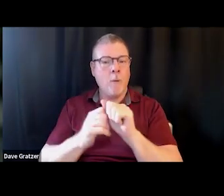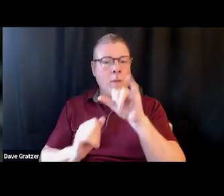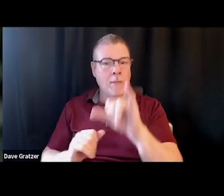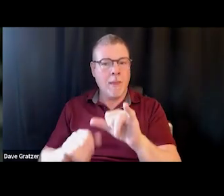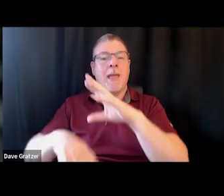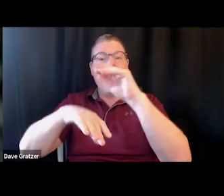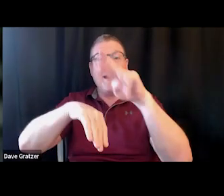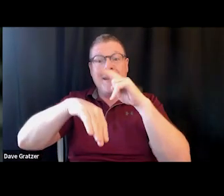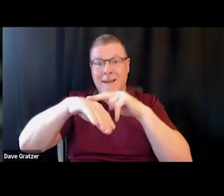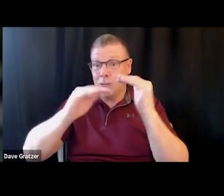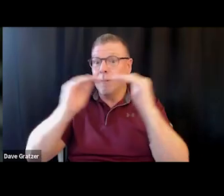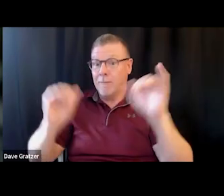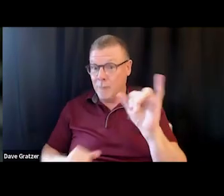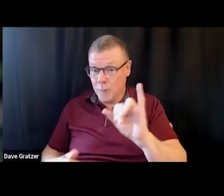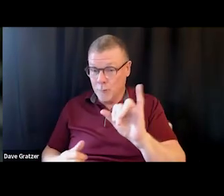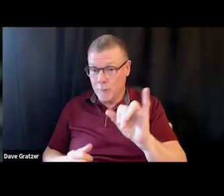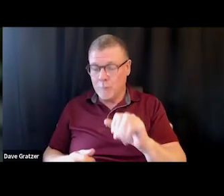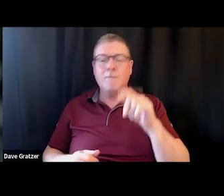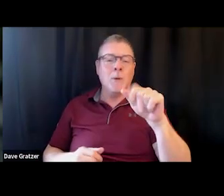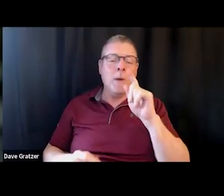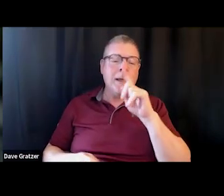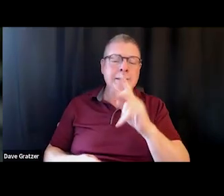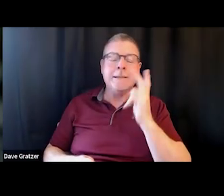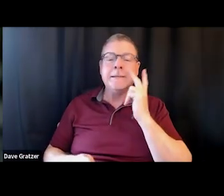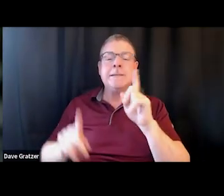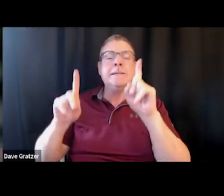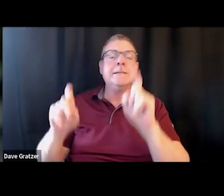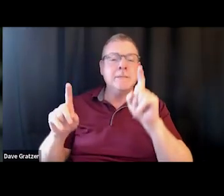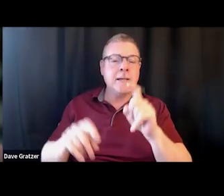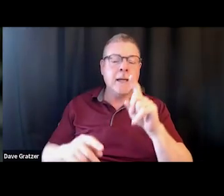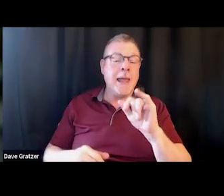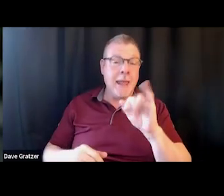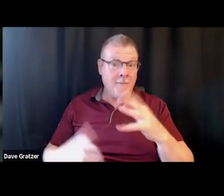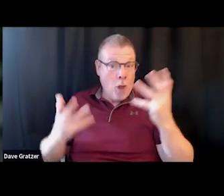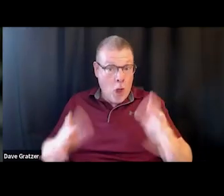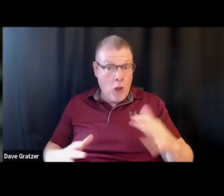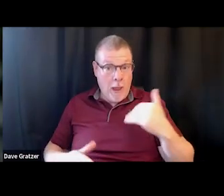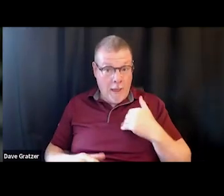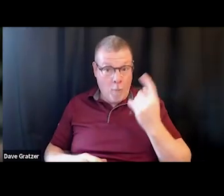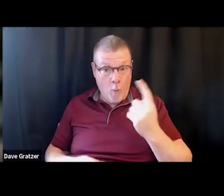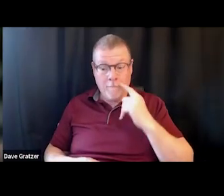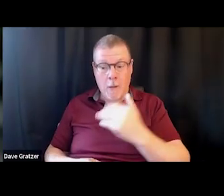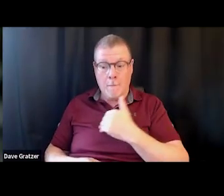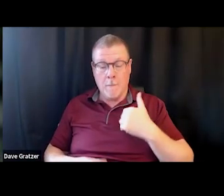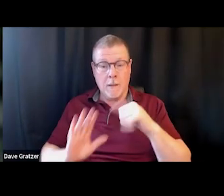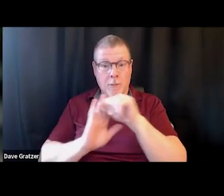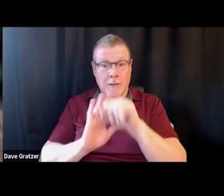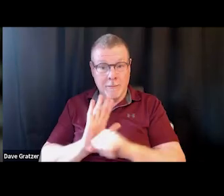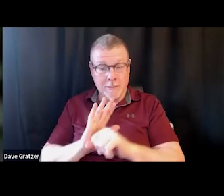podrán ayudarles a identificar una herramienta de evaluación que puedan usar. Es posible que ya tengan una disponible para que los miembros de su estado puedan usarla,